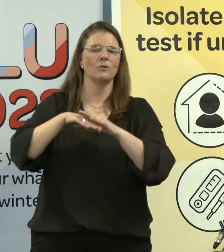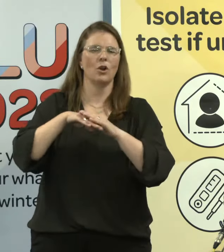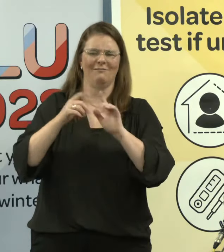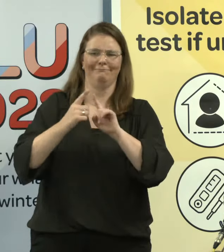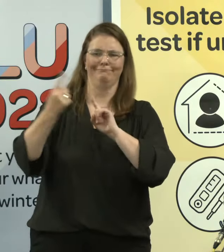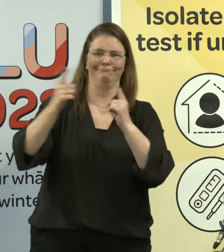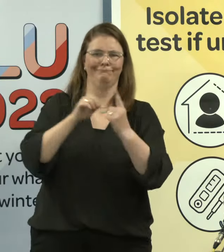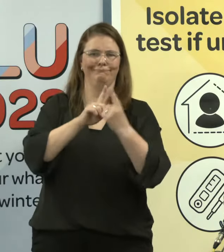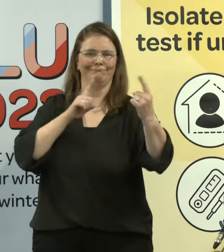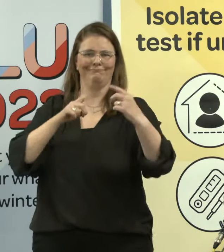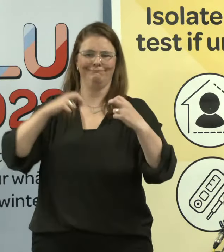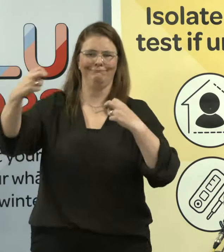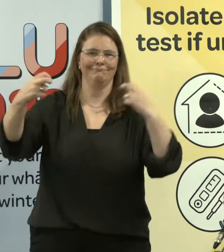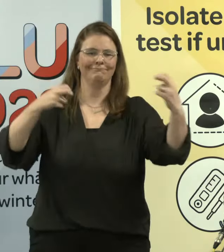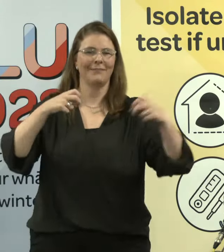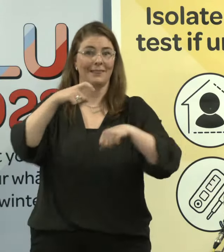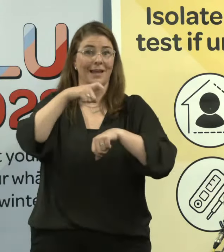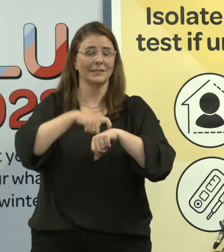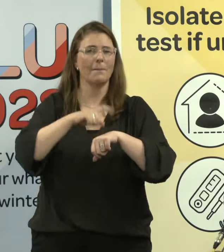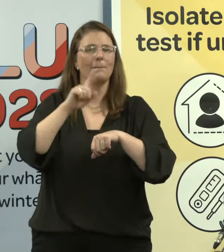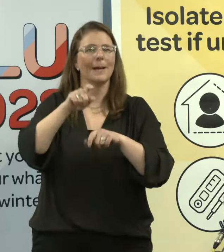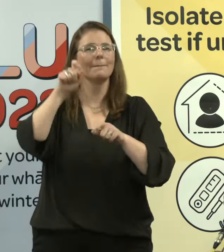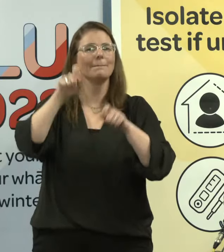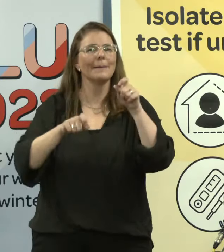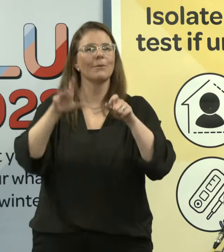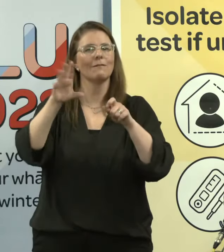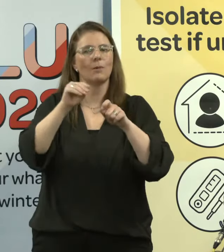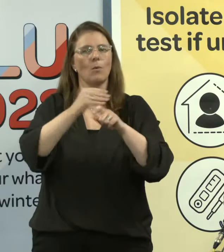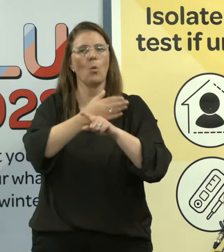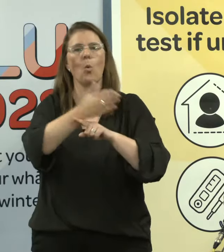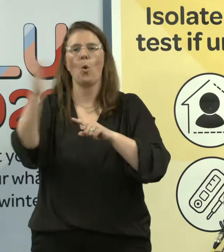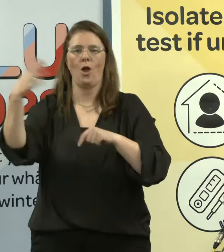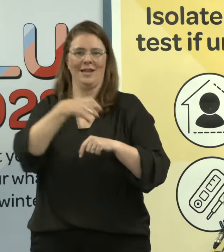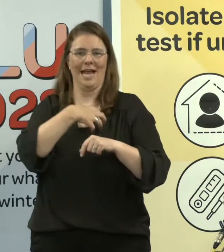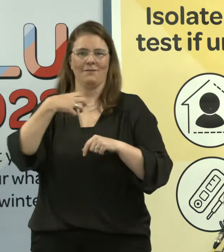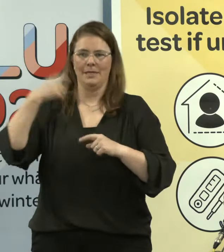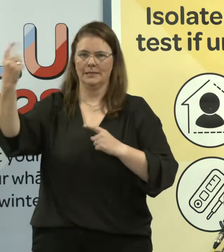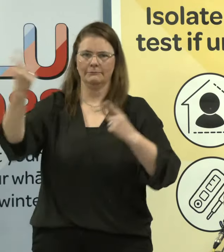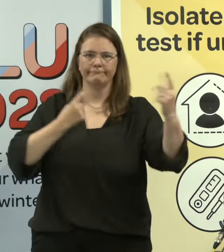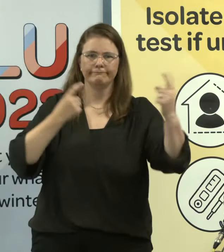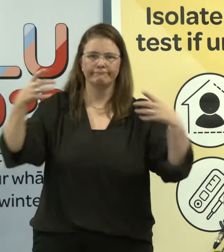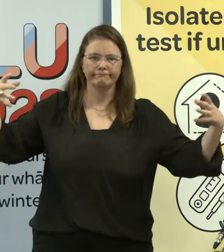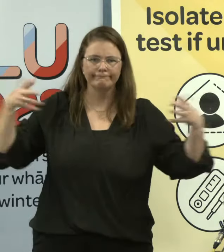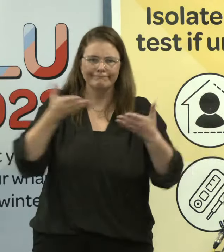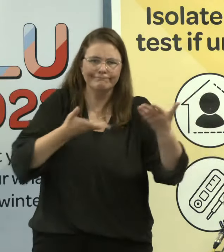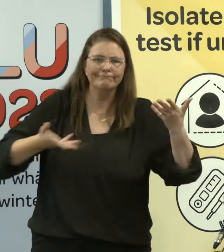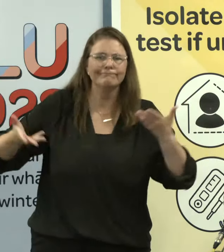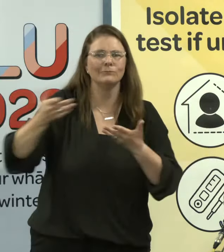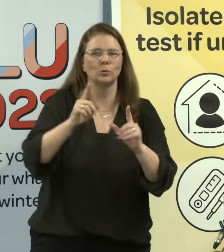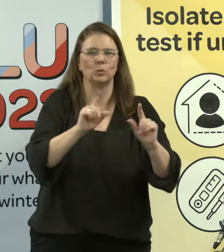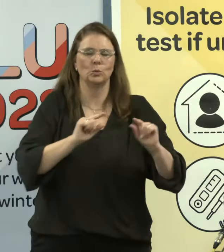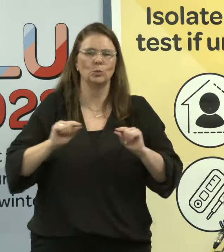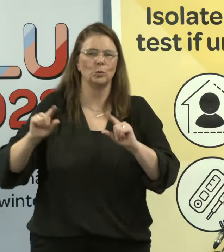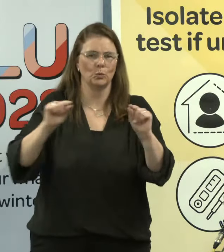COVID, i te wa i kiki ai tenei